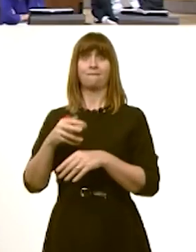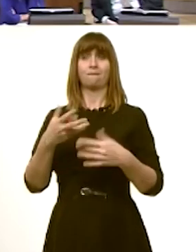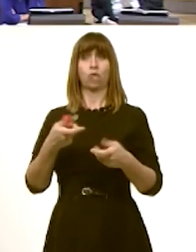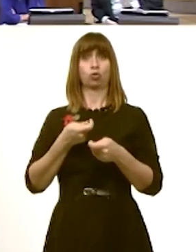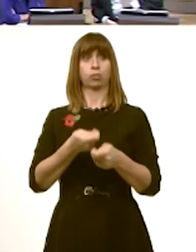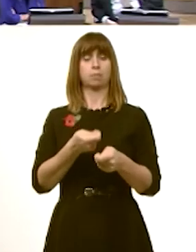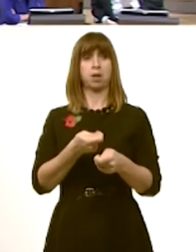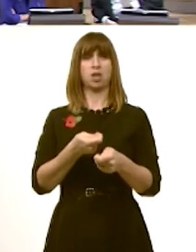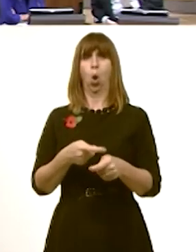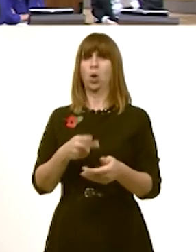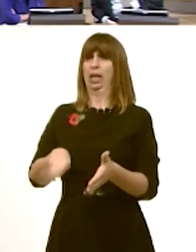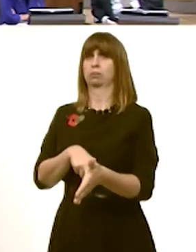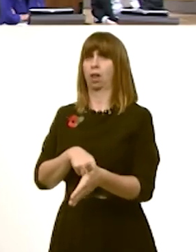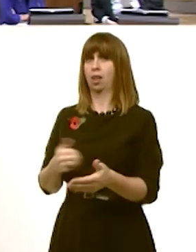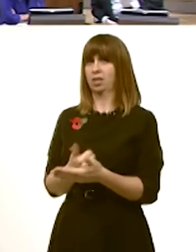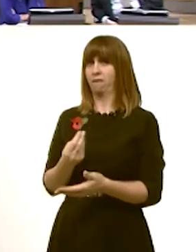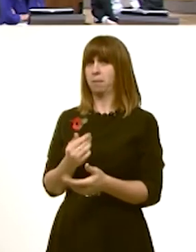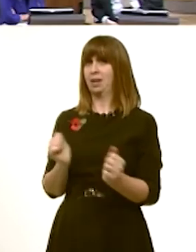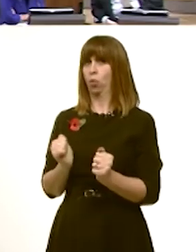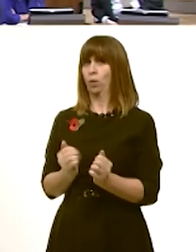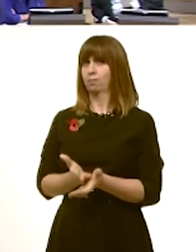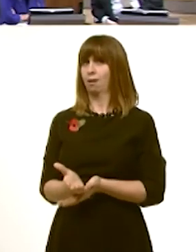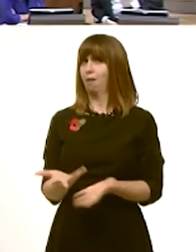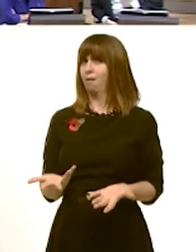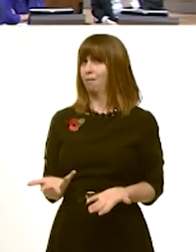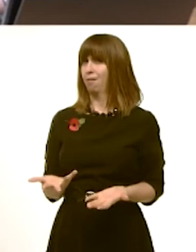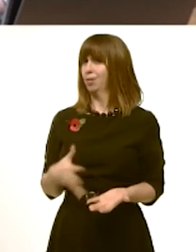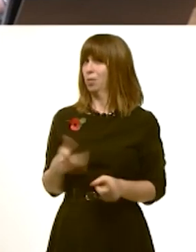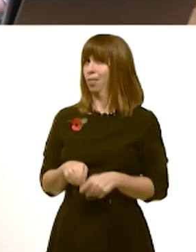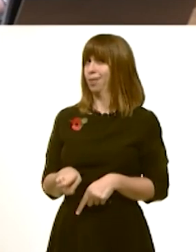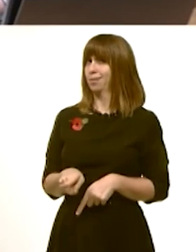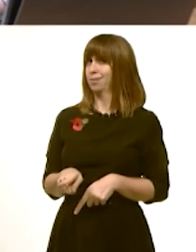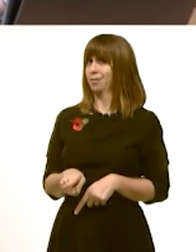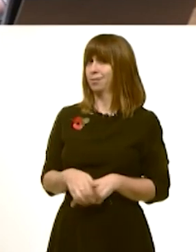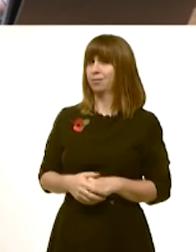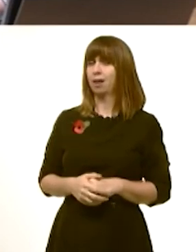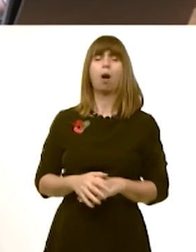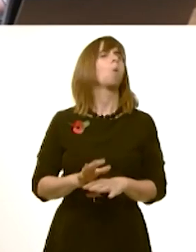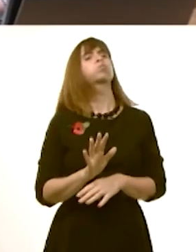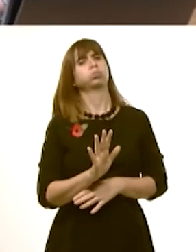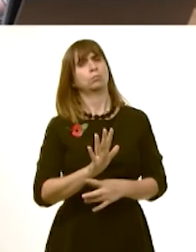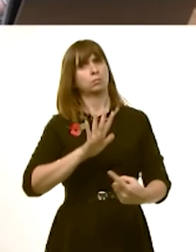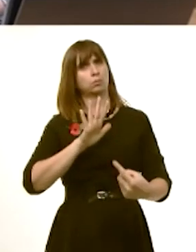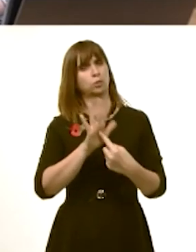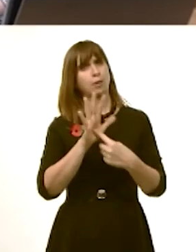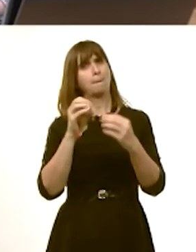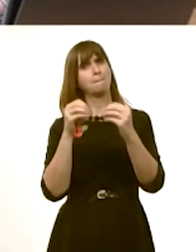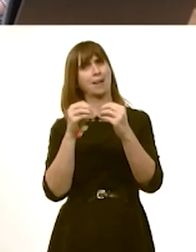Carwyn Jones: Maeín bwysig dros ben fod Betsi yn cynhyrchu cynllun sydd yn cydbwyso gwasanaethau,